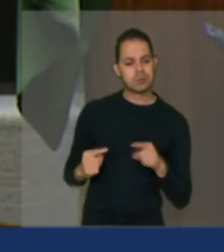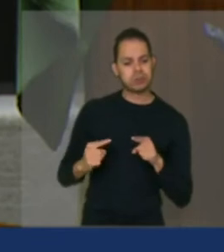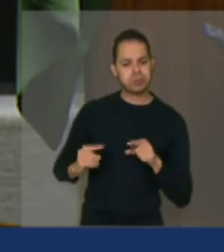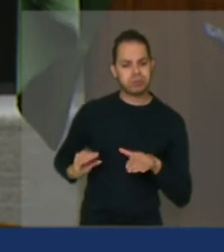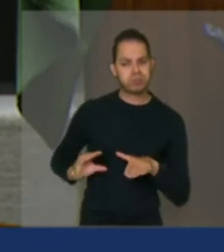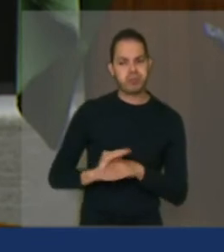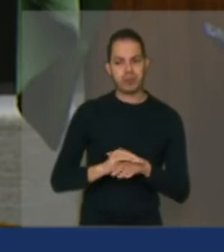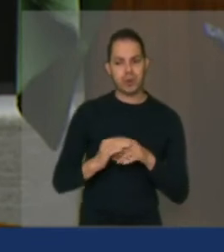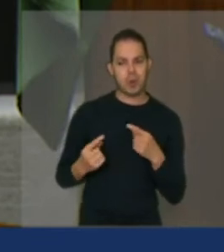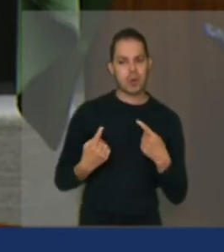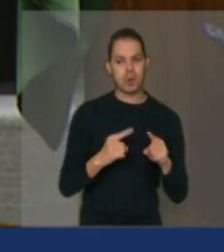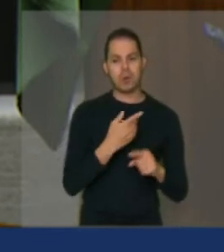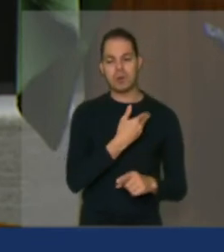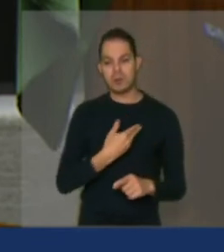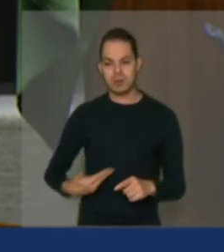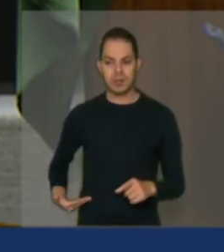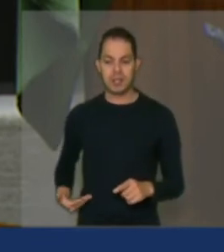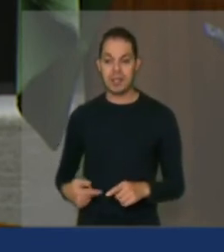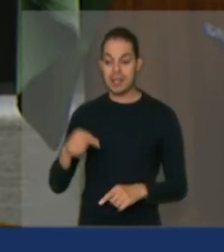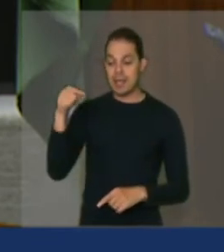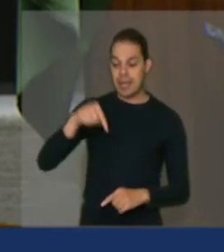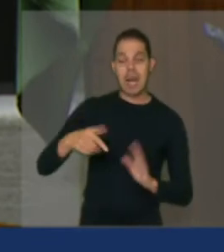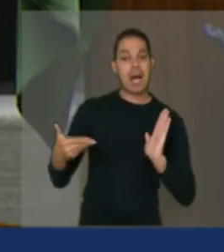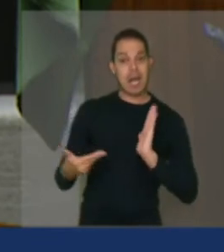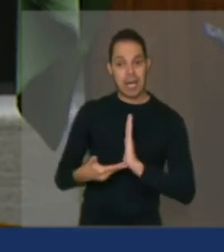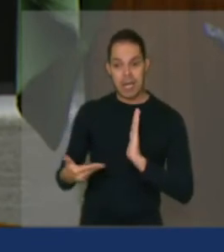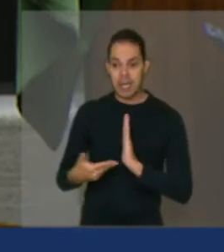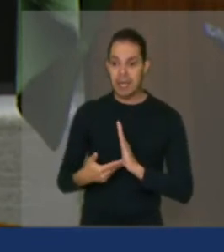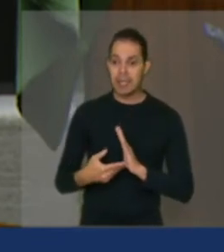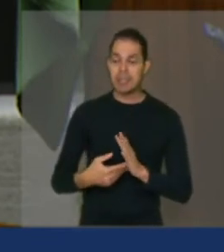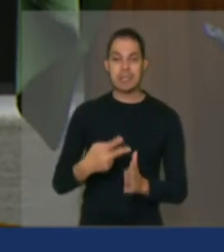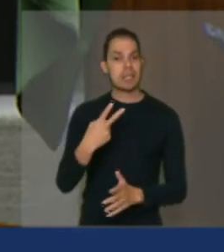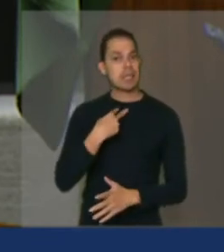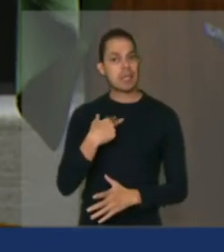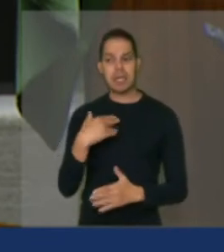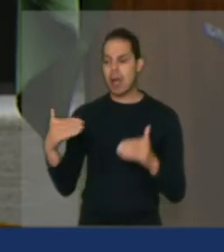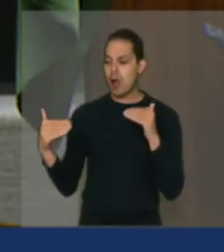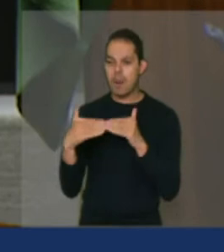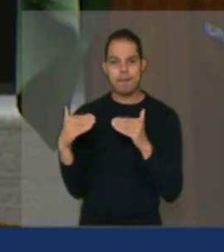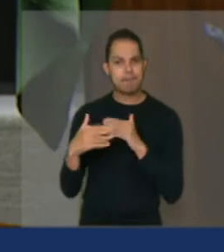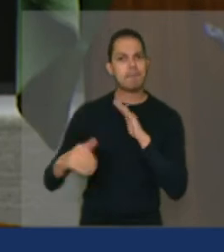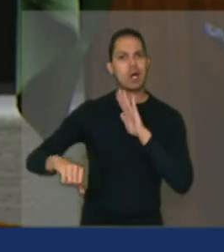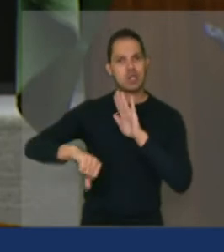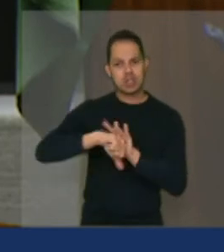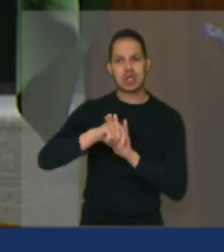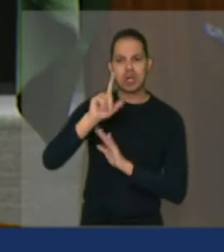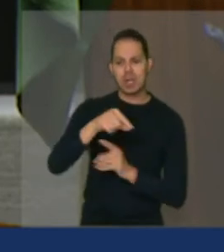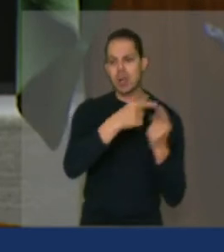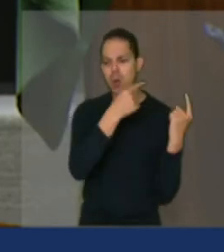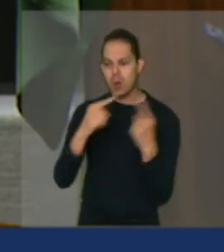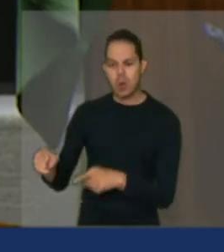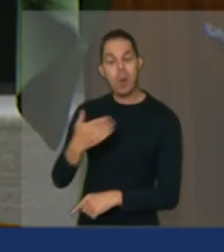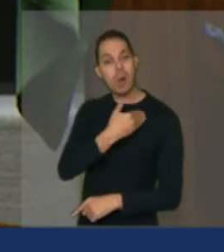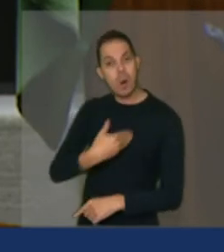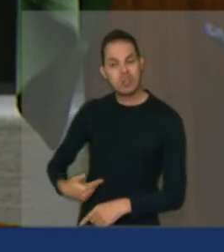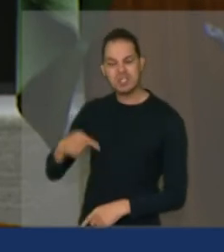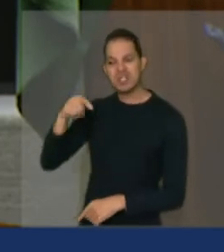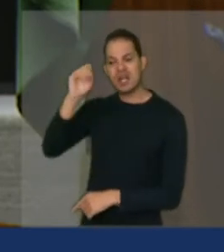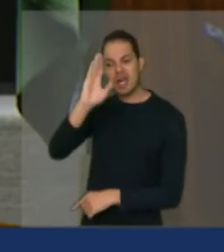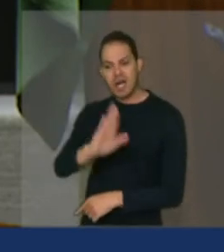BRASILEIRO. ESTA CASA NÃO PODE SER CÚMPLICE DESSE CRIME CONTRA O ESTADO BRASILEIRO, CONTRA A POLÍTICA, CONTRA AS NOSSAS INSTITUIÇÕES E INCLUSIVE CONTRA O PARLAMENTO.